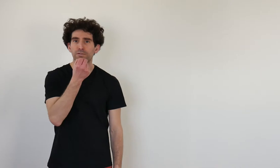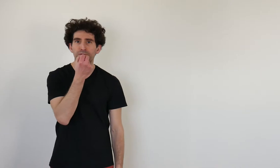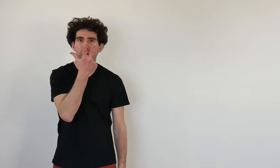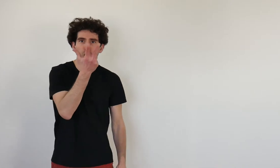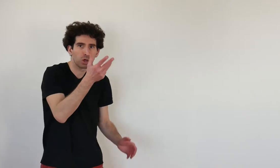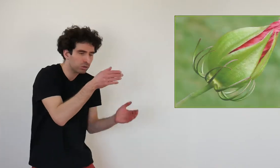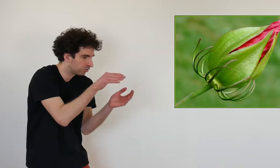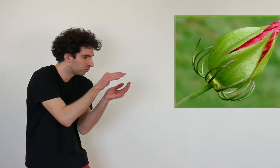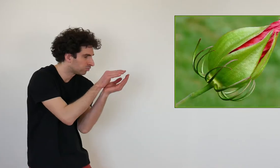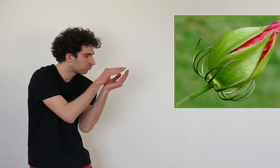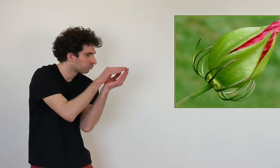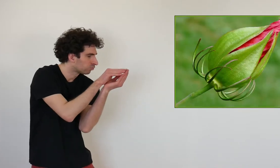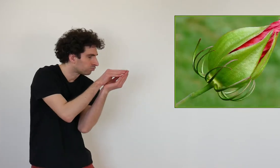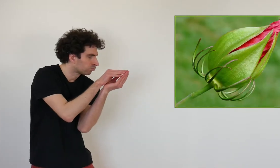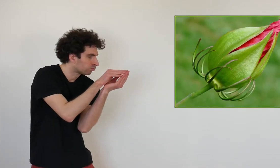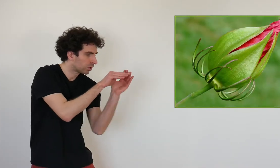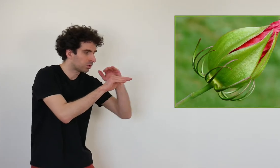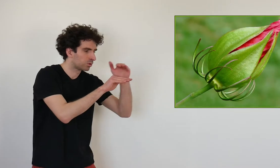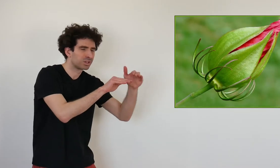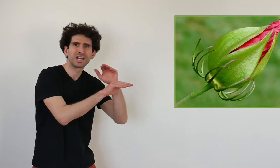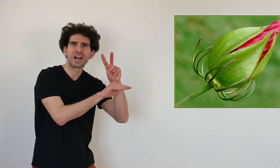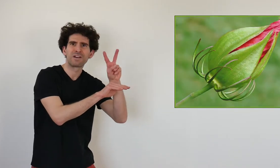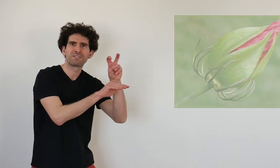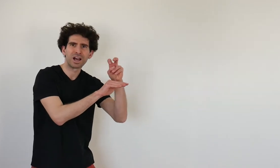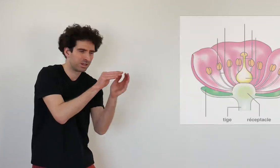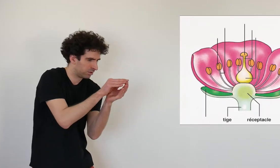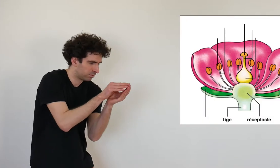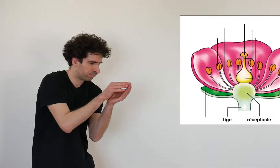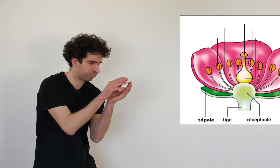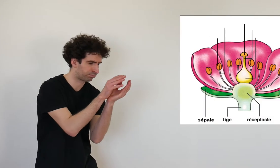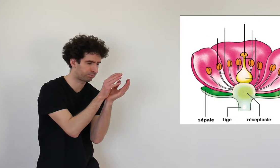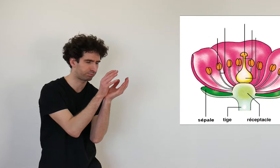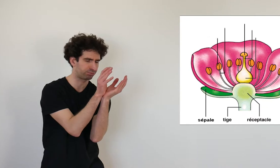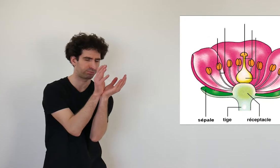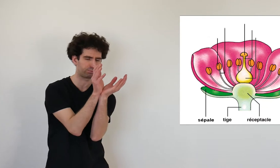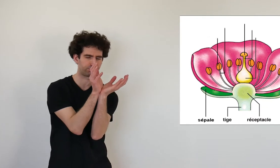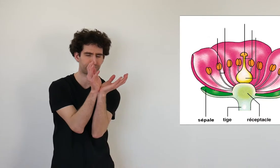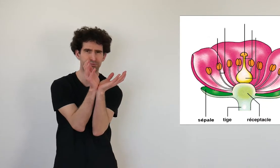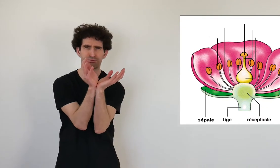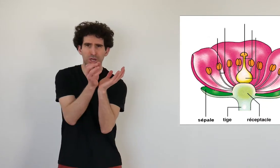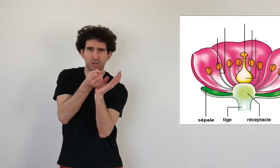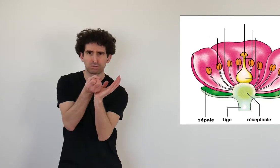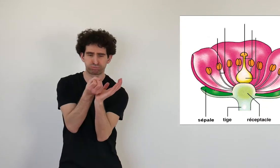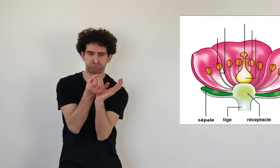Une fleur en bouton est couverte de sépales vertes. Ils s'ouvrent